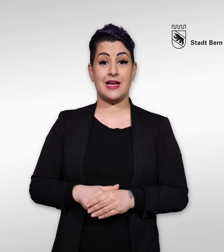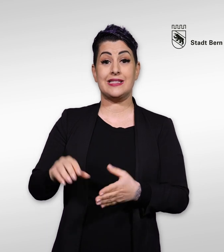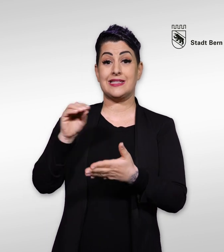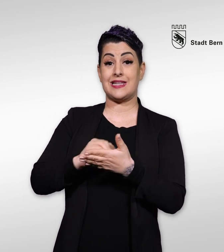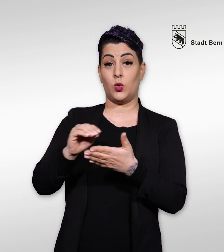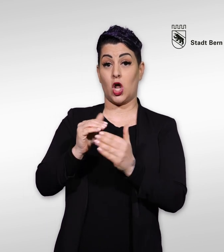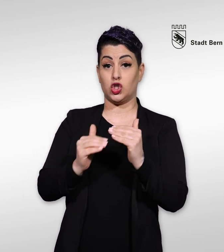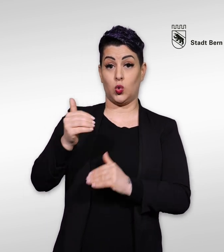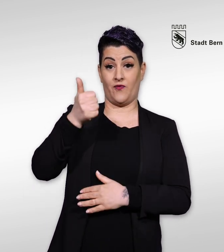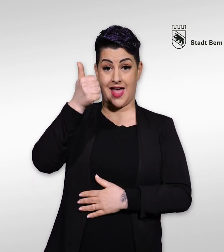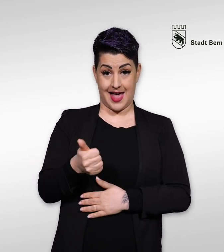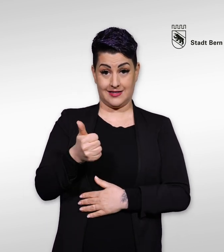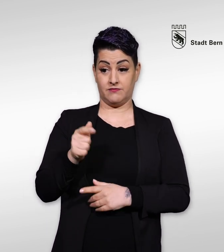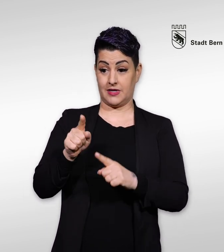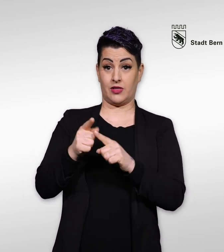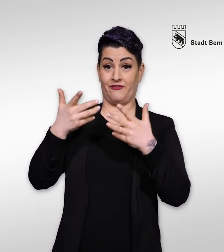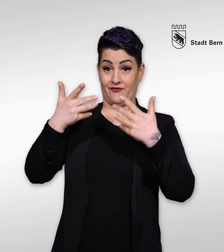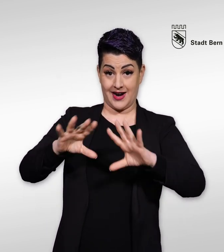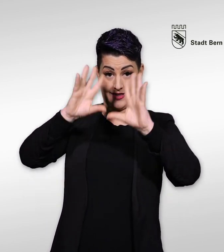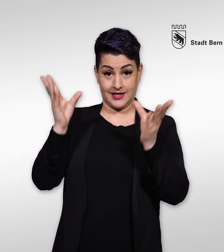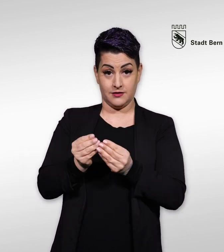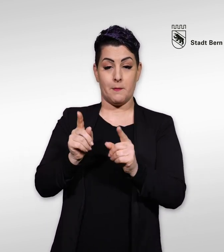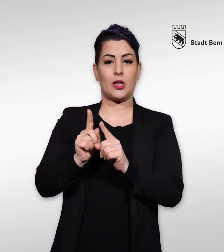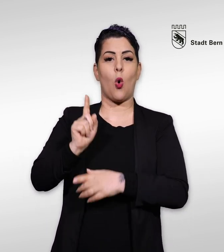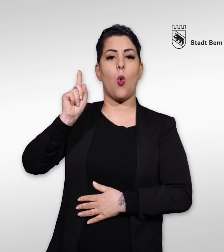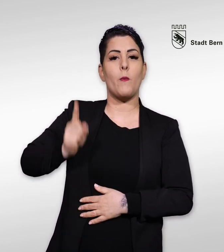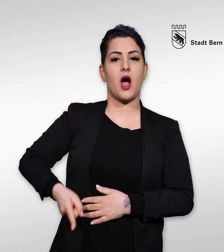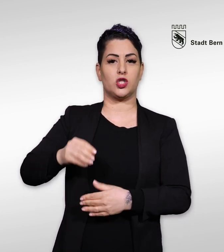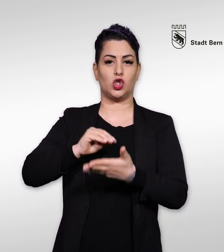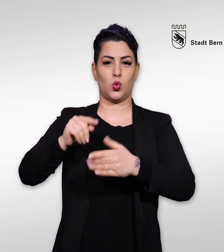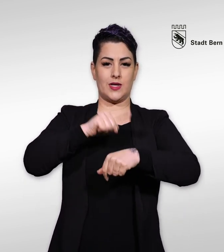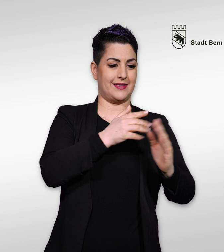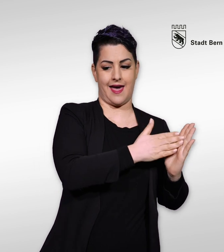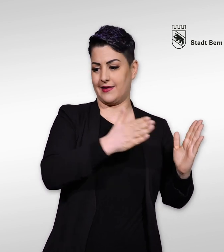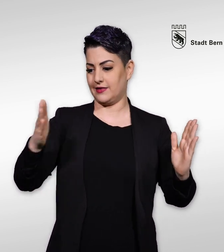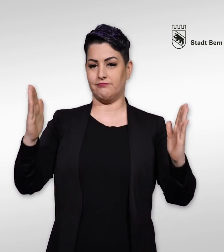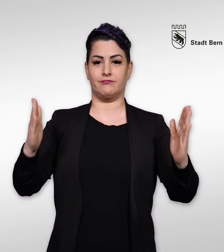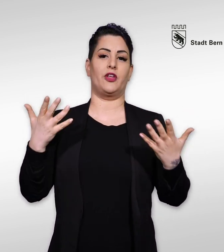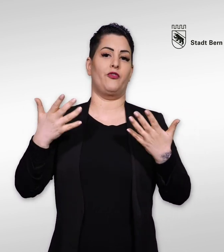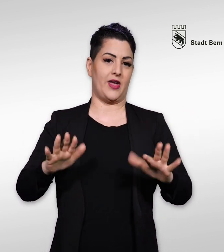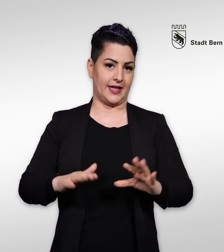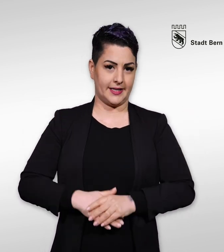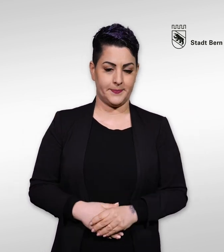Nach der Sekundarstufe 1 ist die obligatorische Schulzeit zu Ende.